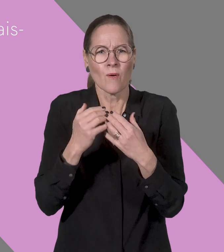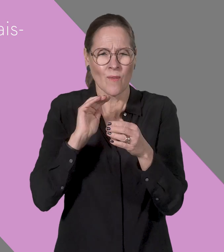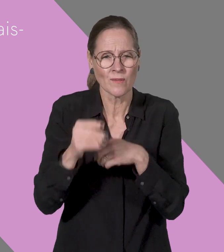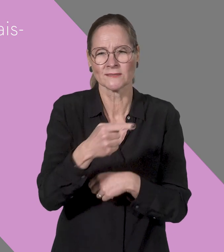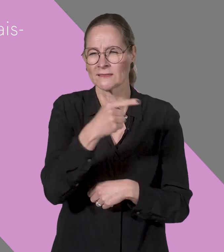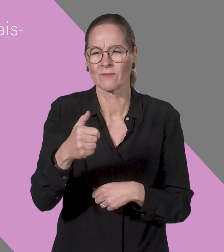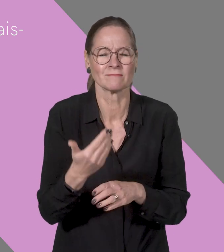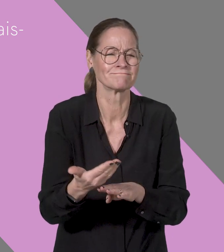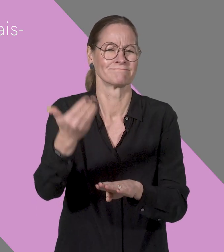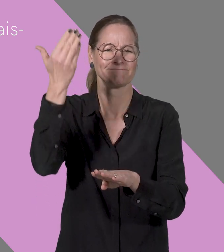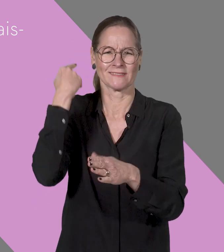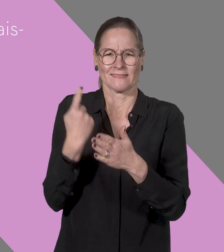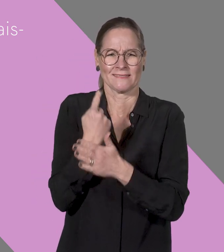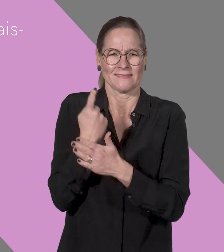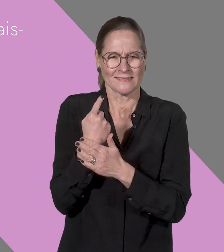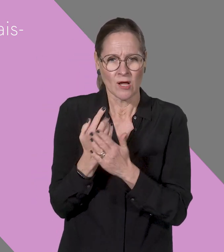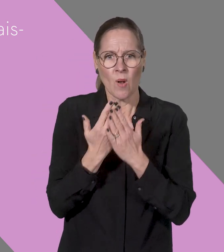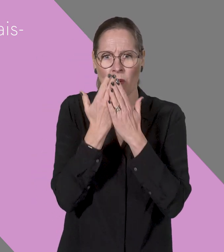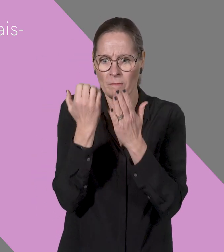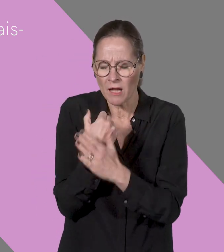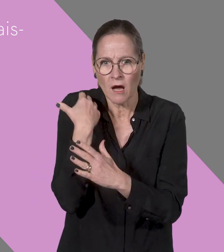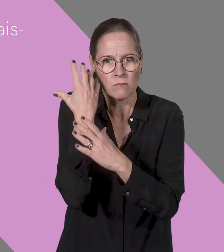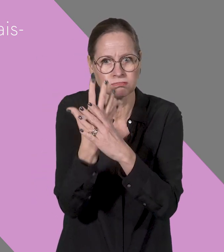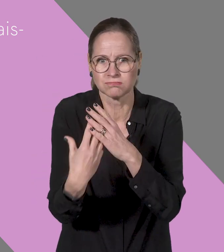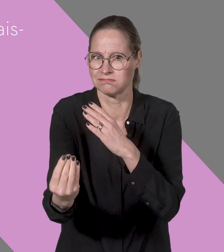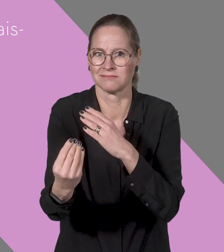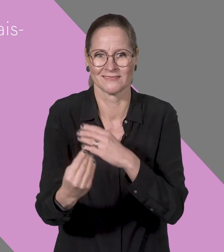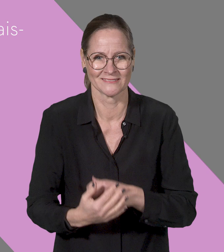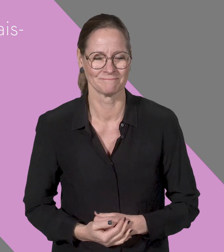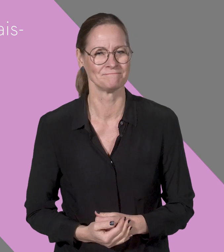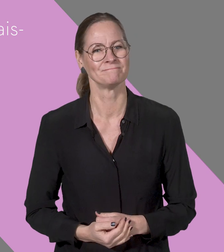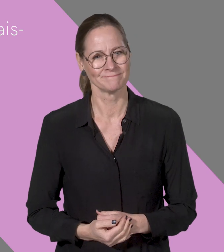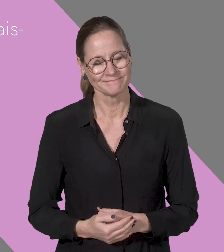yli sadan vuoden takaisista tapahtumista, joiden äärelle lukija pääsee kirjan myötä.